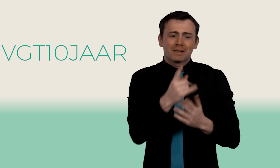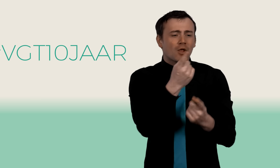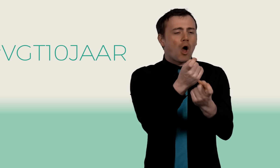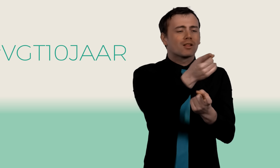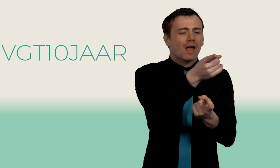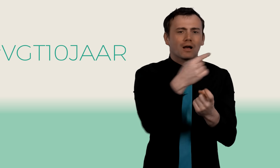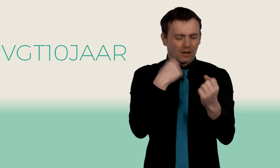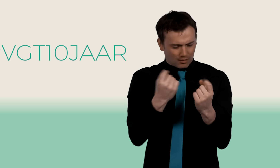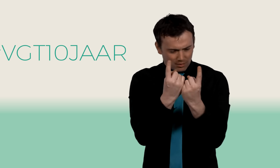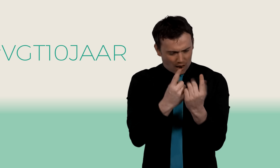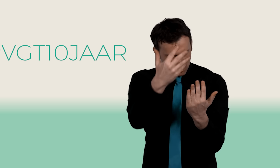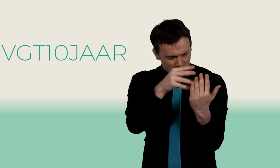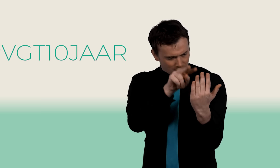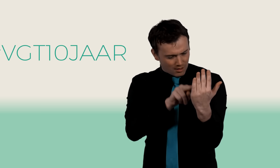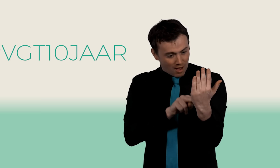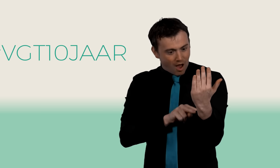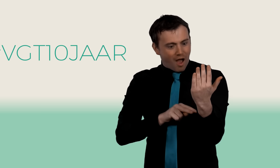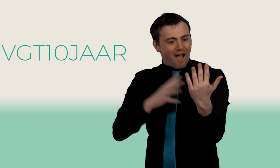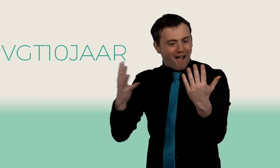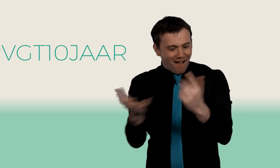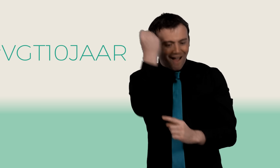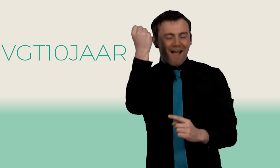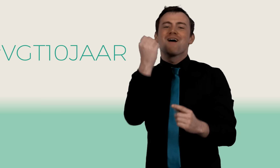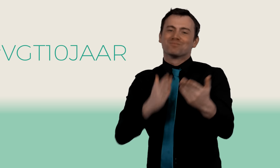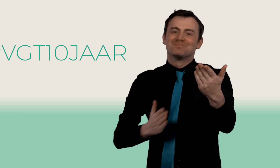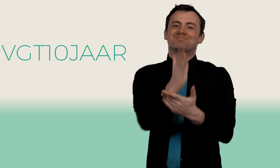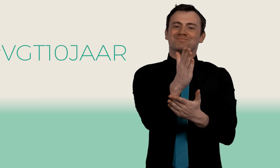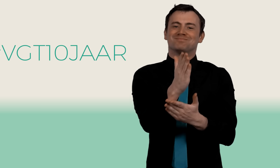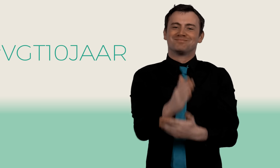want zo kan ik tellen hoeveel mensen er meededen en zien of de uitdaging is geslaagd.